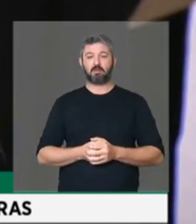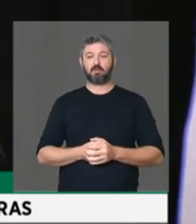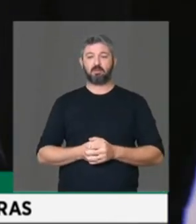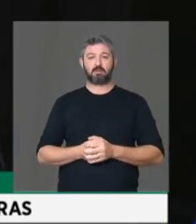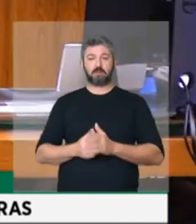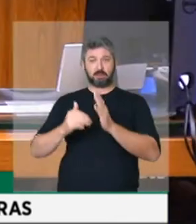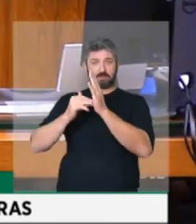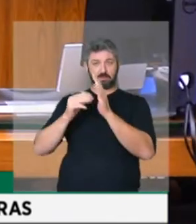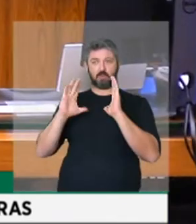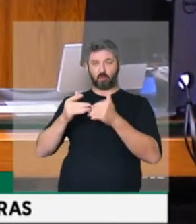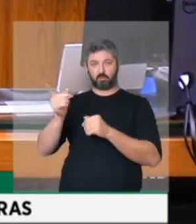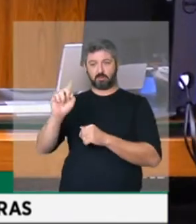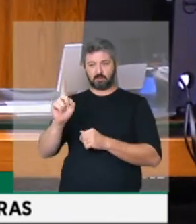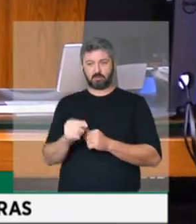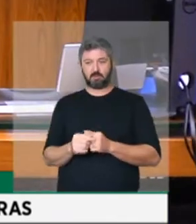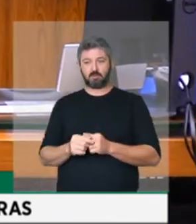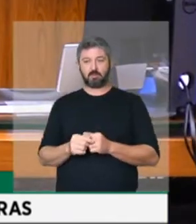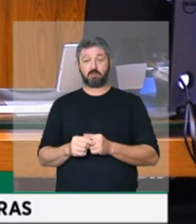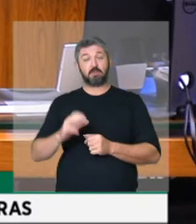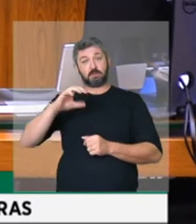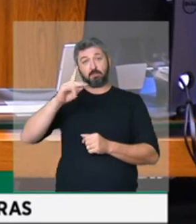NÃO ESTÃO. -- [DEP. BOHN GASS]: TEM